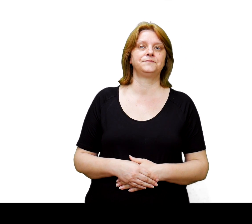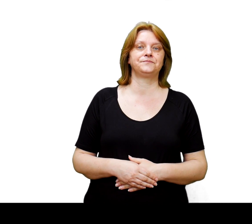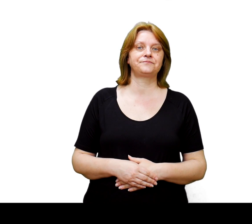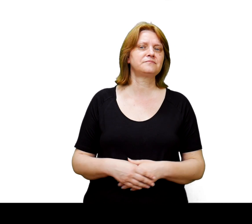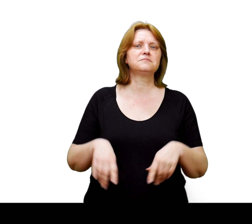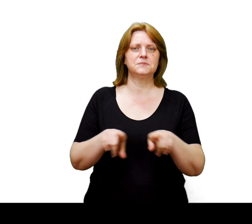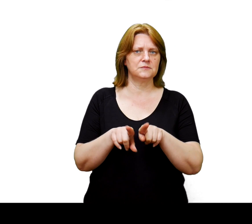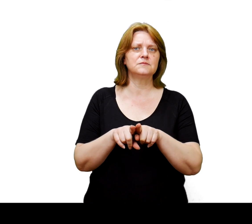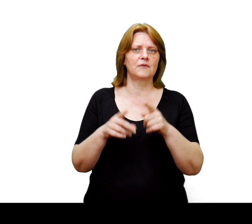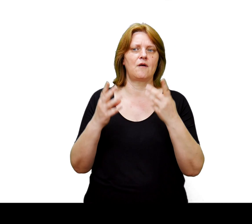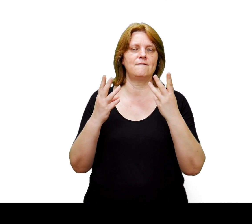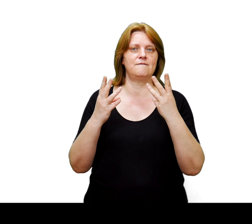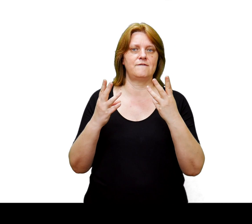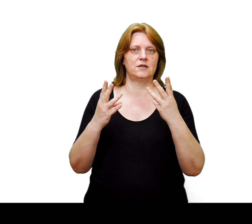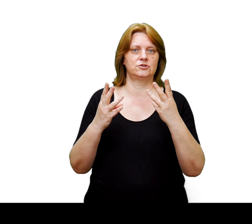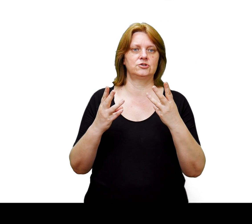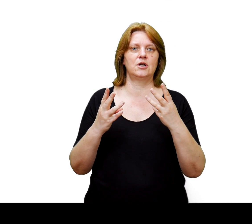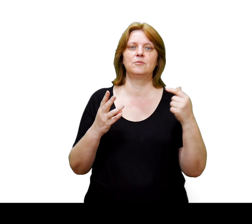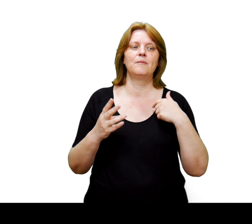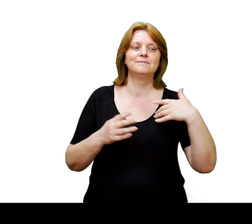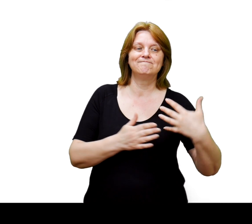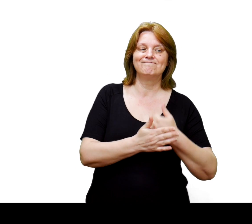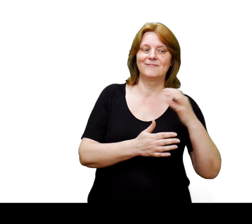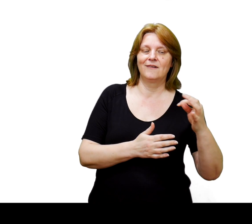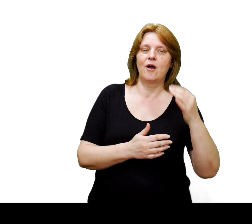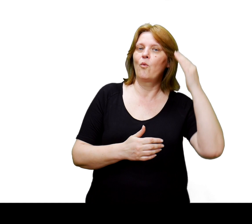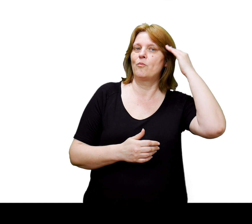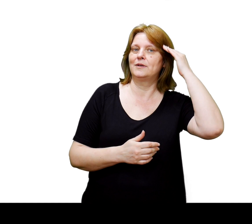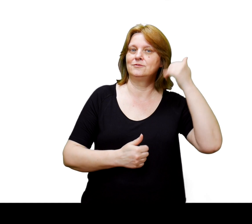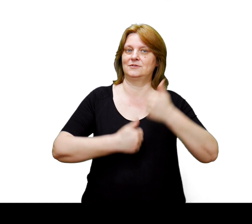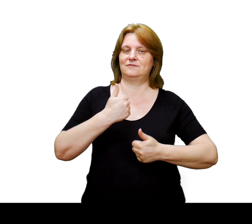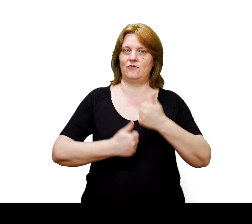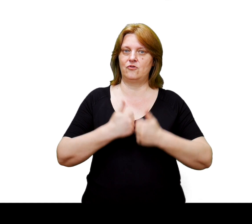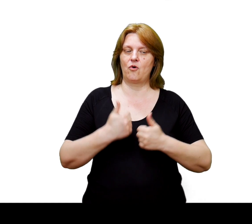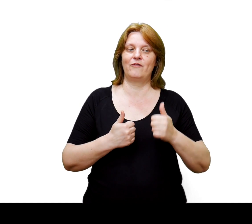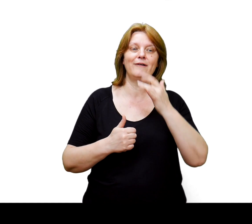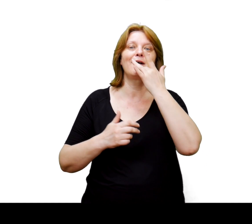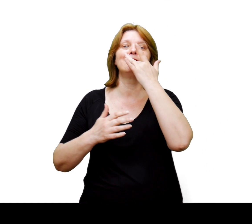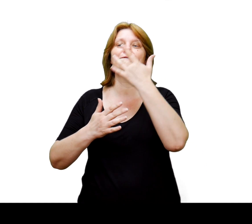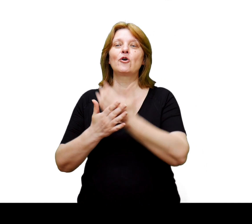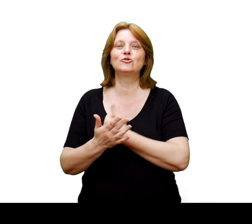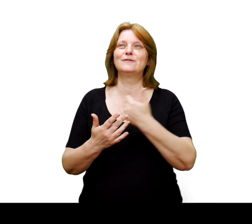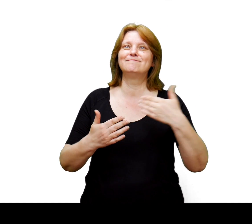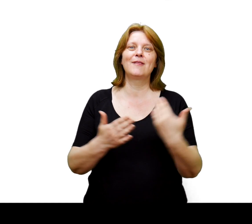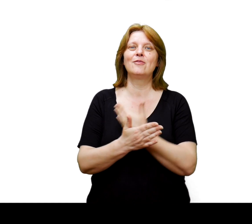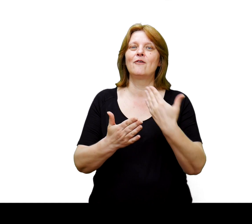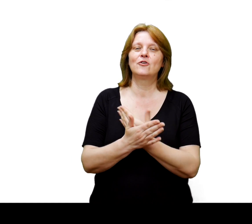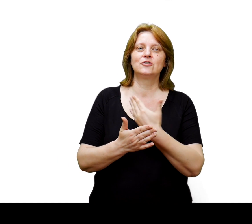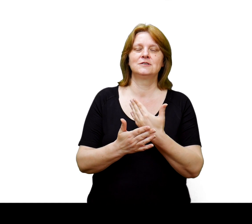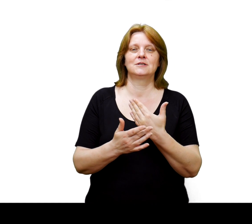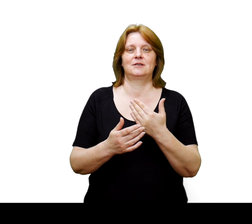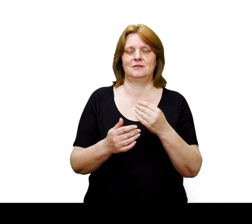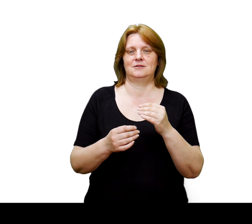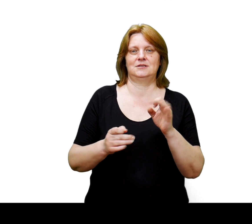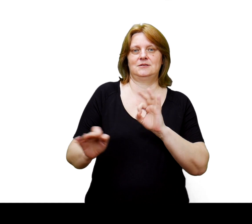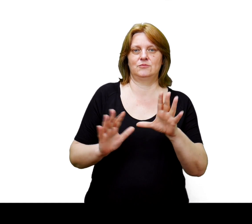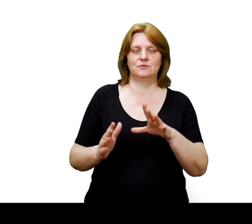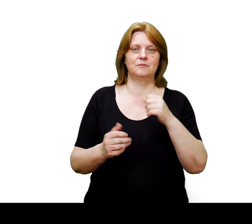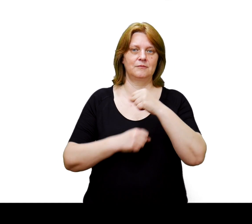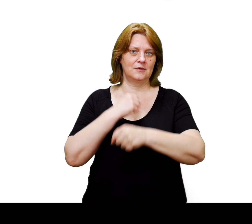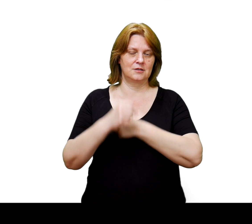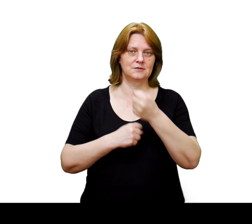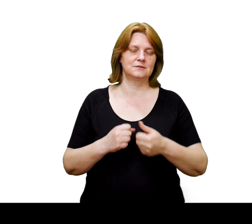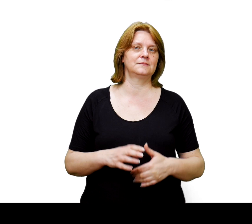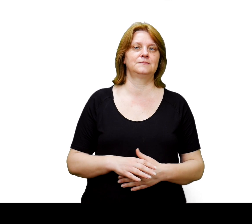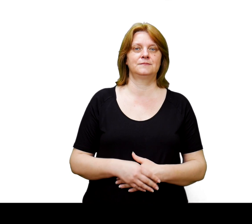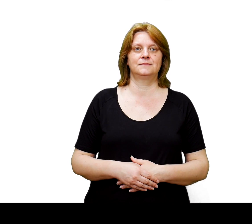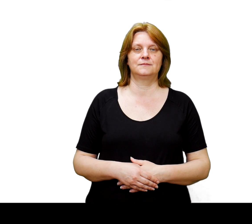Równie istotne są uzyskanie umiejętności zawodowych oraz wykorzystanie innowacyjnych metod pracy.